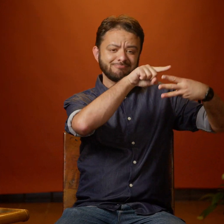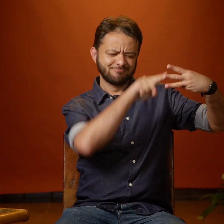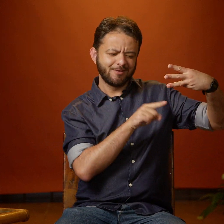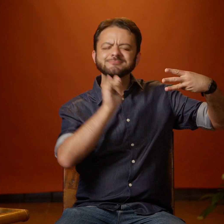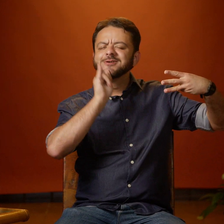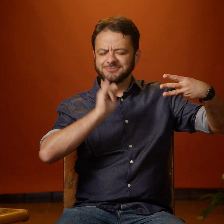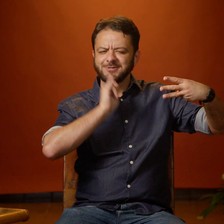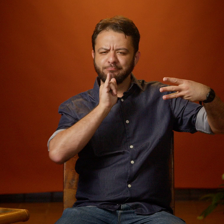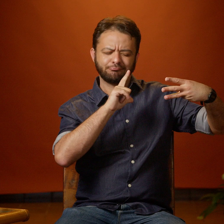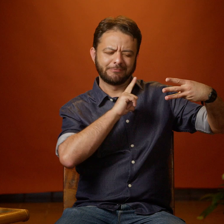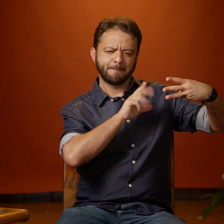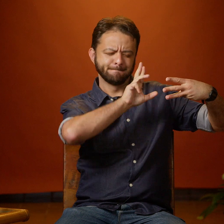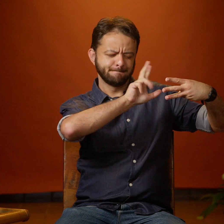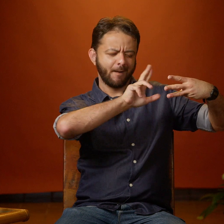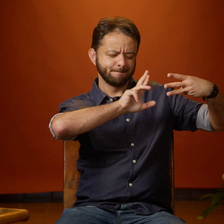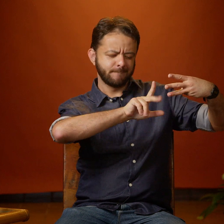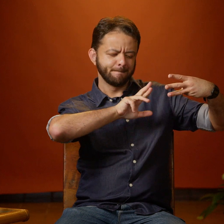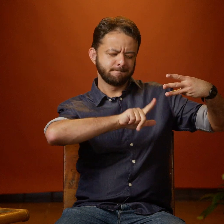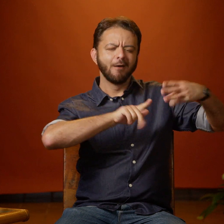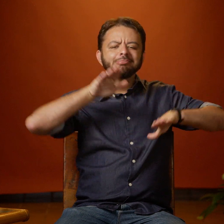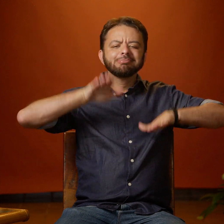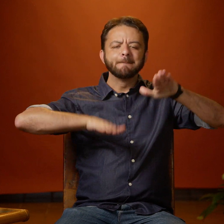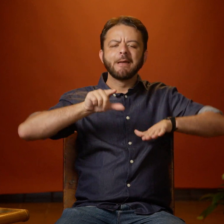e os caracteres de 31 a 44, caracteres